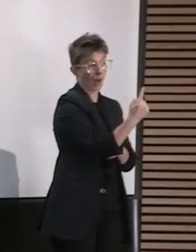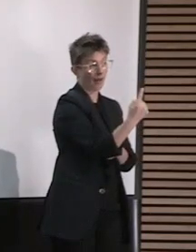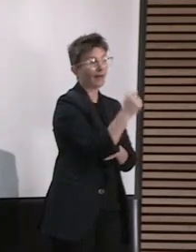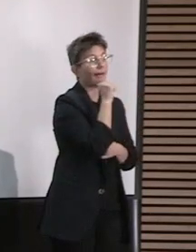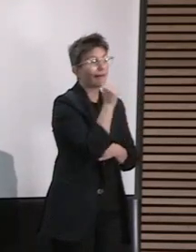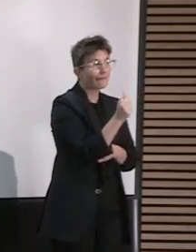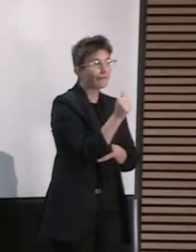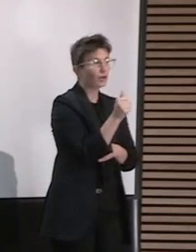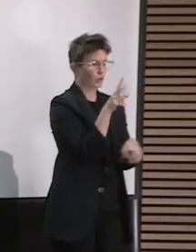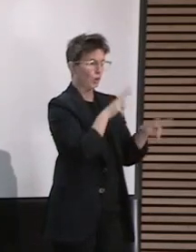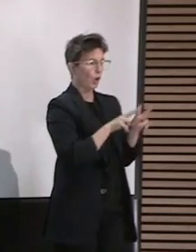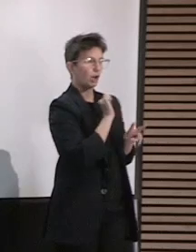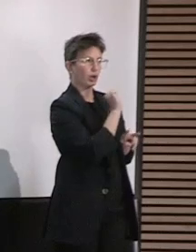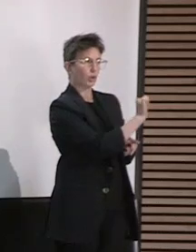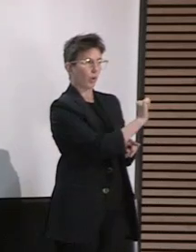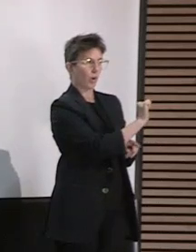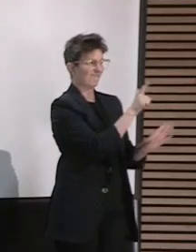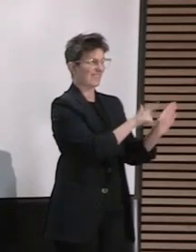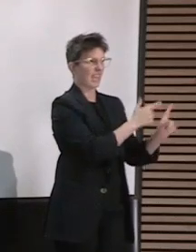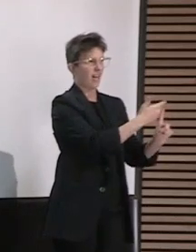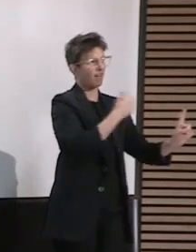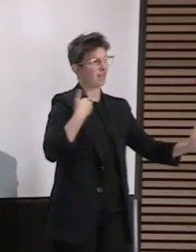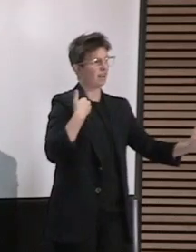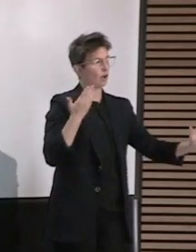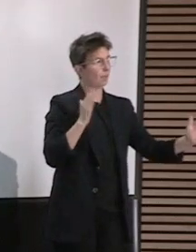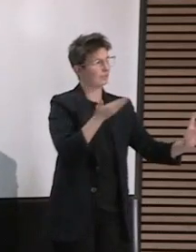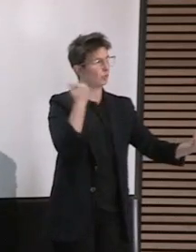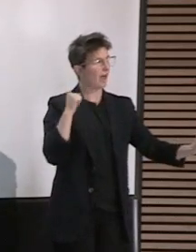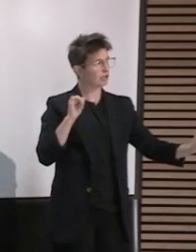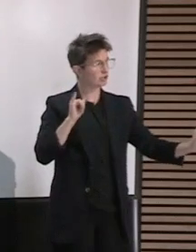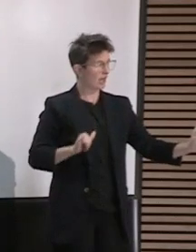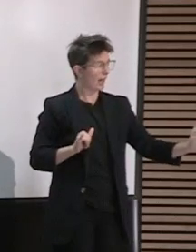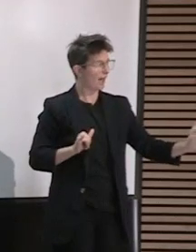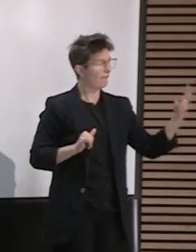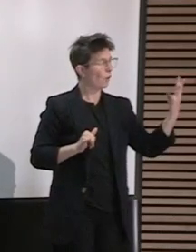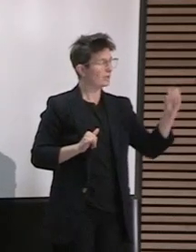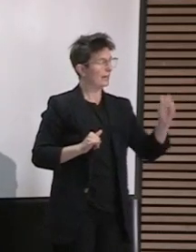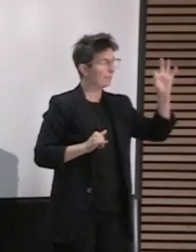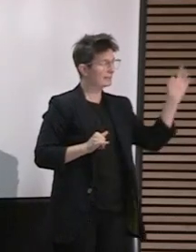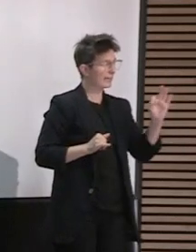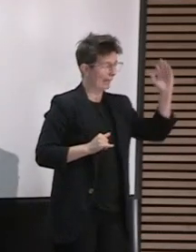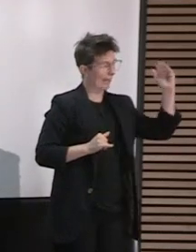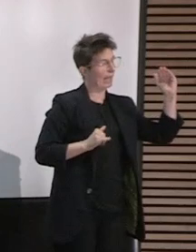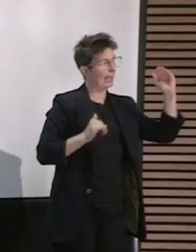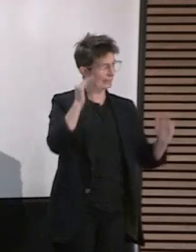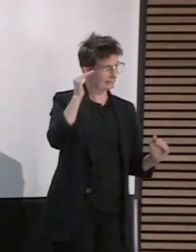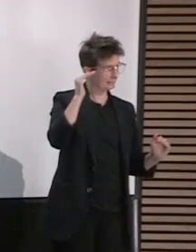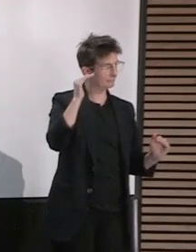whakamahara i nga pakihi e tono ana mo nga pukapuka e waru-wiki. E tuwhera ana te taapiri moni utu tae noa ki te 1 Mahuru, ki